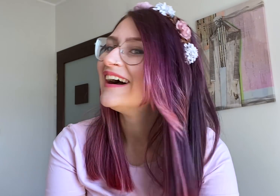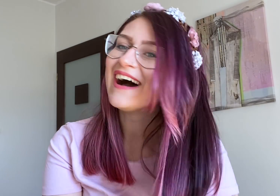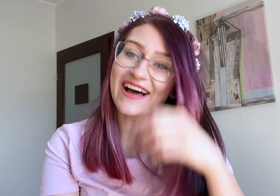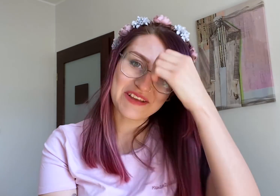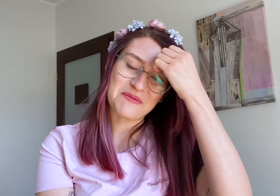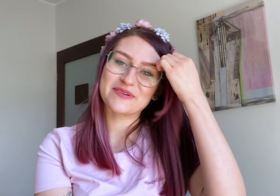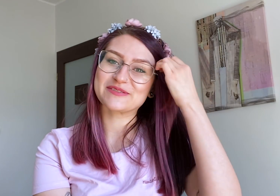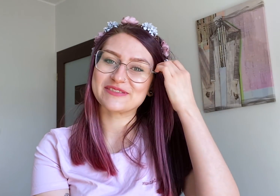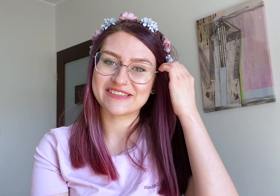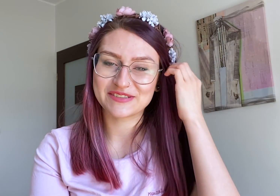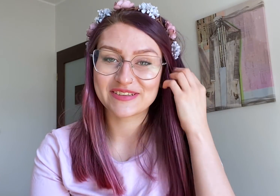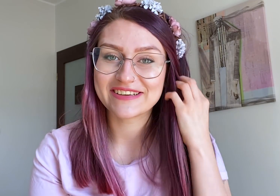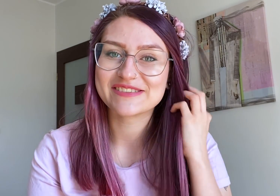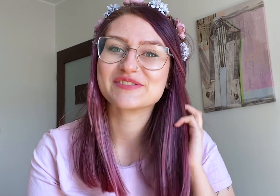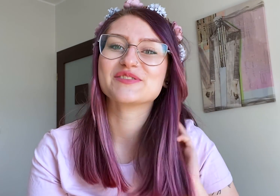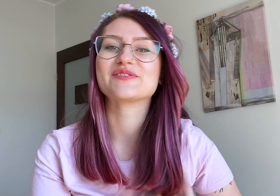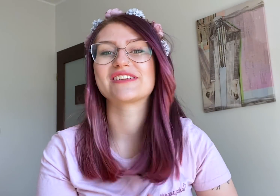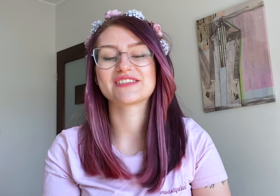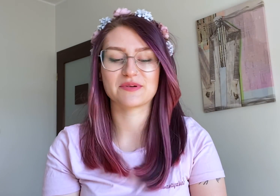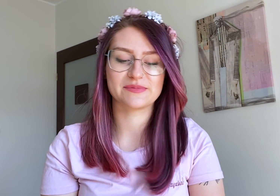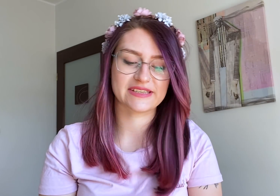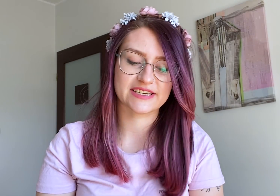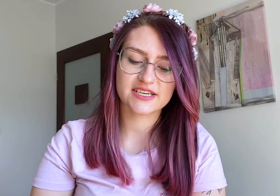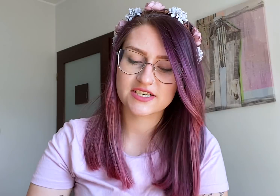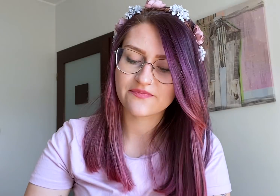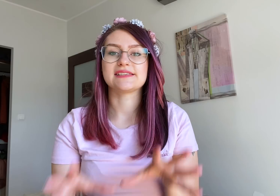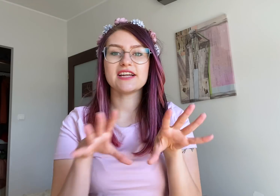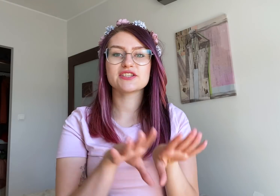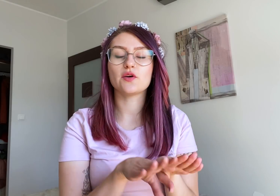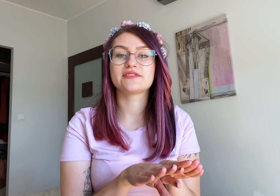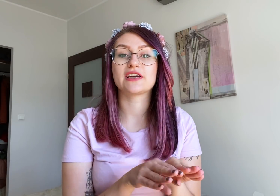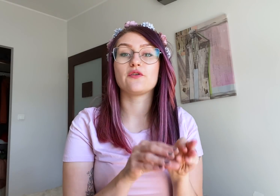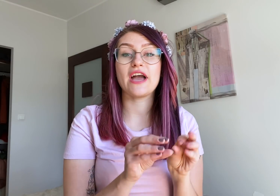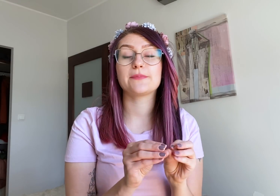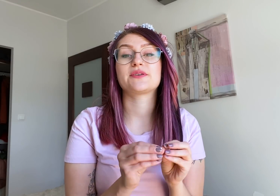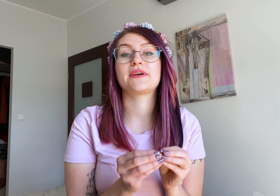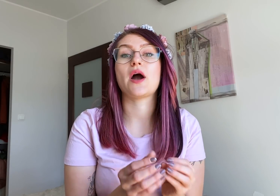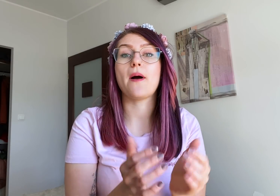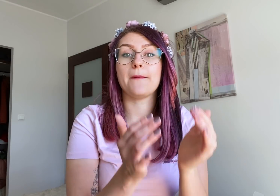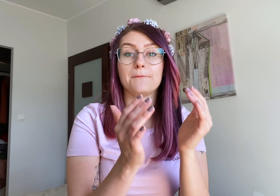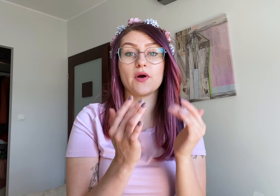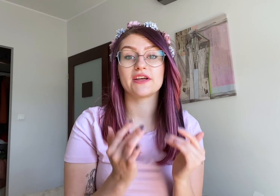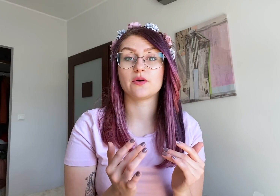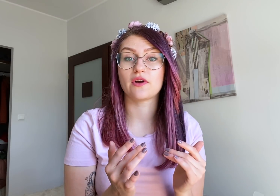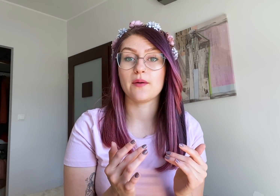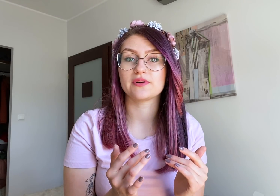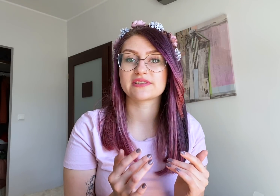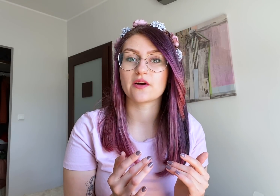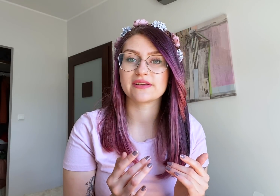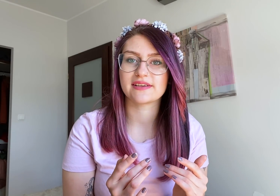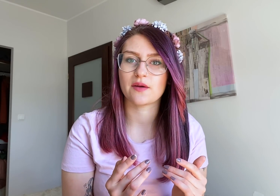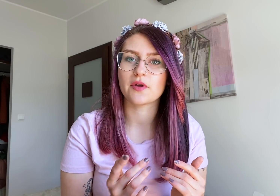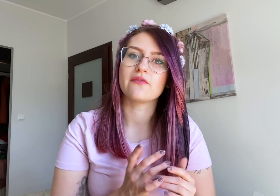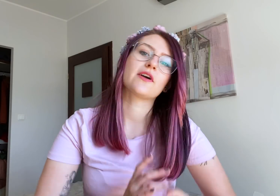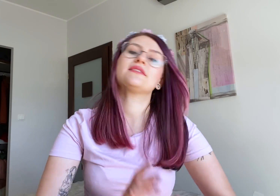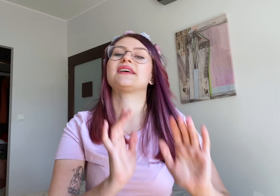ale po prostu siedzę tutaj i z nudy już zaczynam robić takie rzeczy. Zacznę od tego jak przebiegała moja nauka polskiego języka migowego.